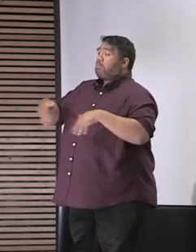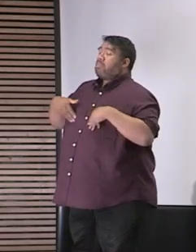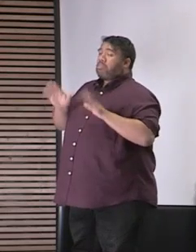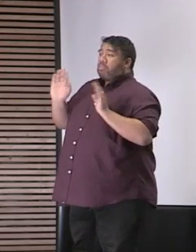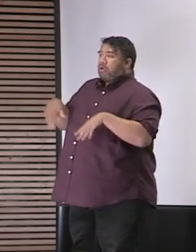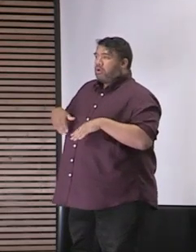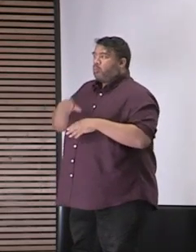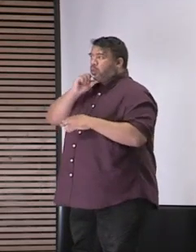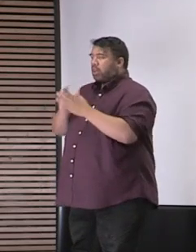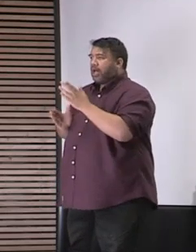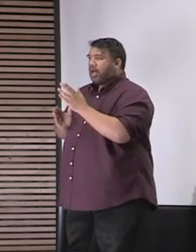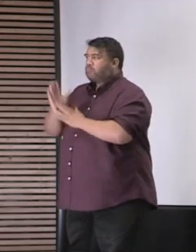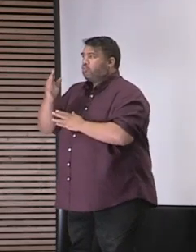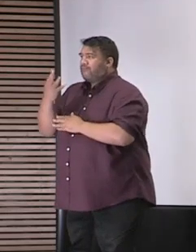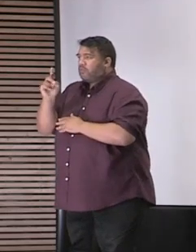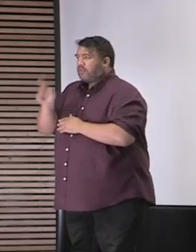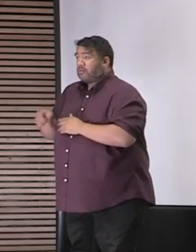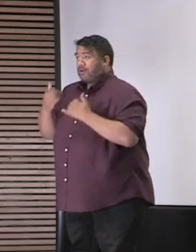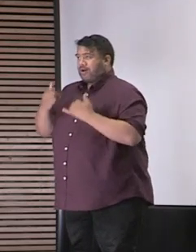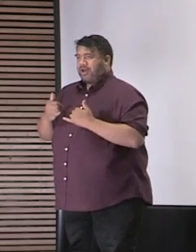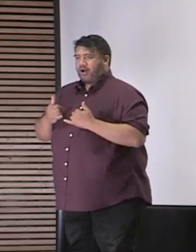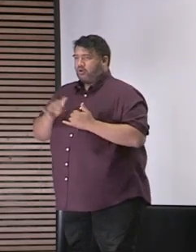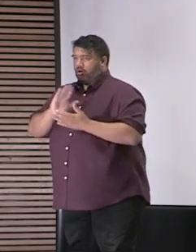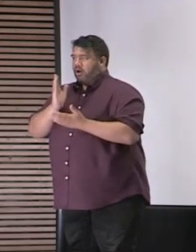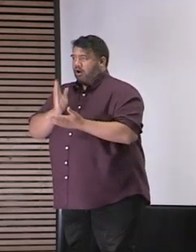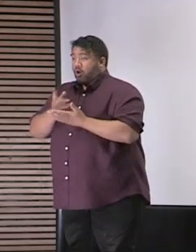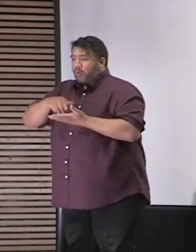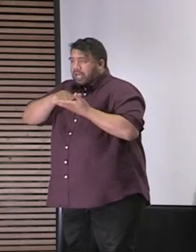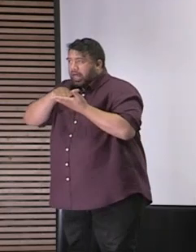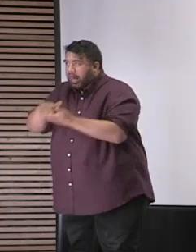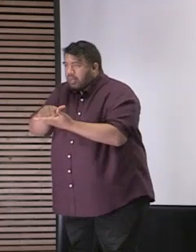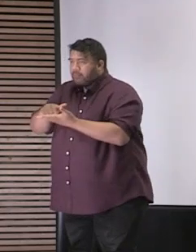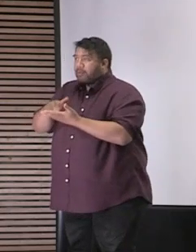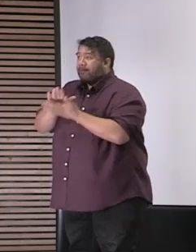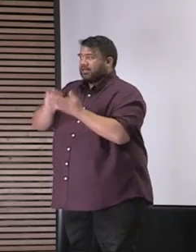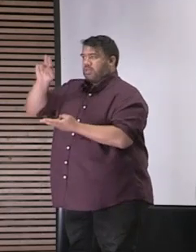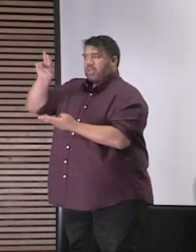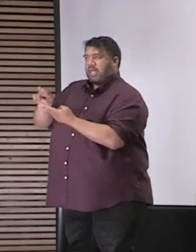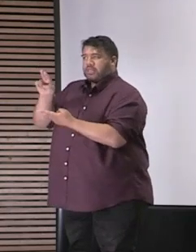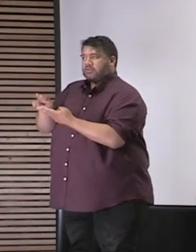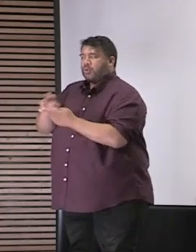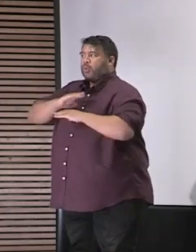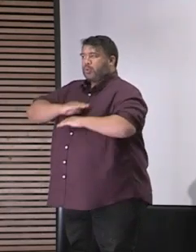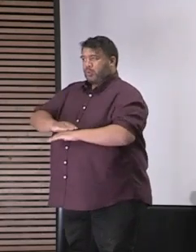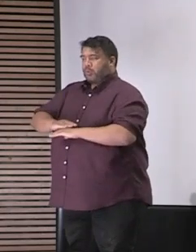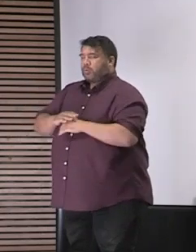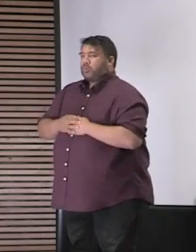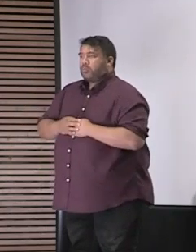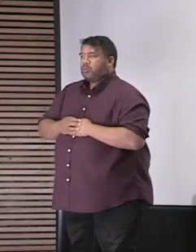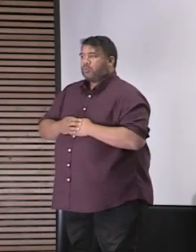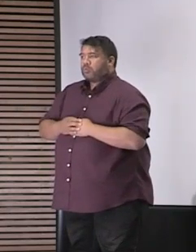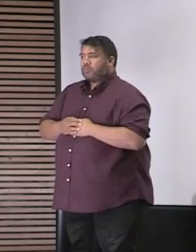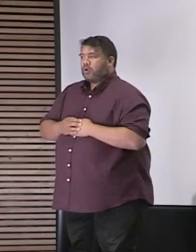cercanos ha sido preciso al